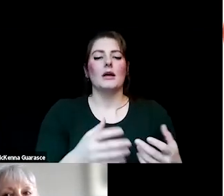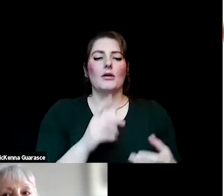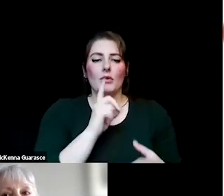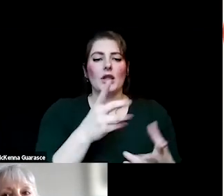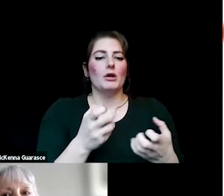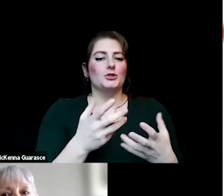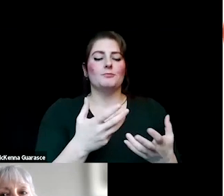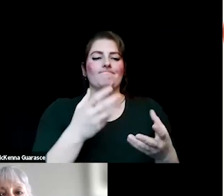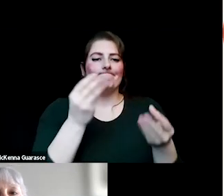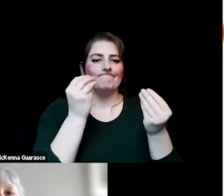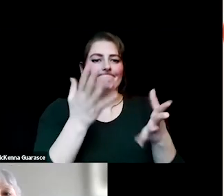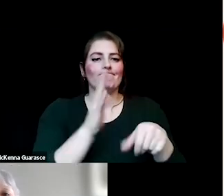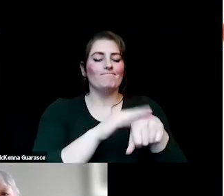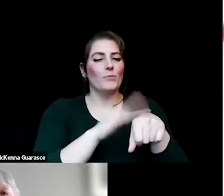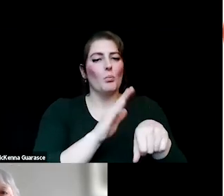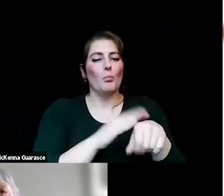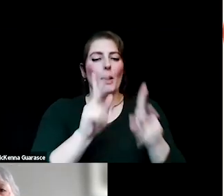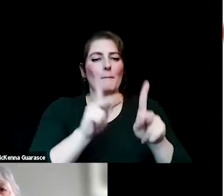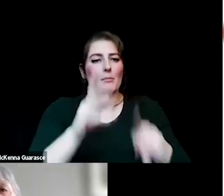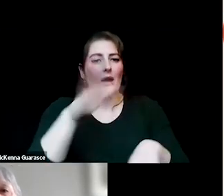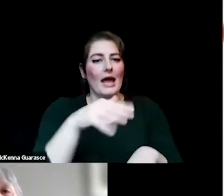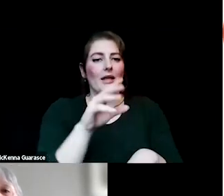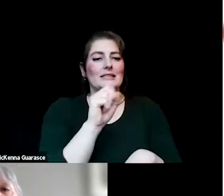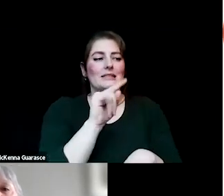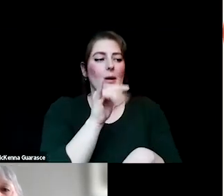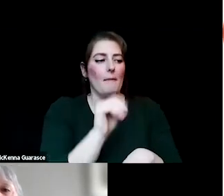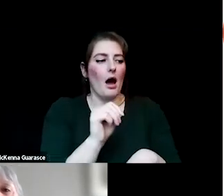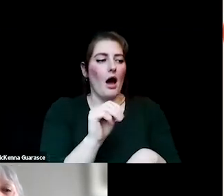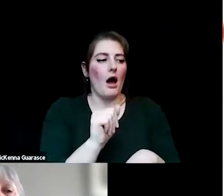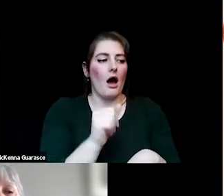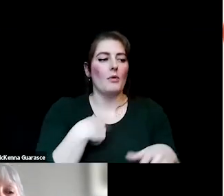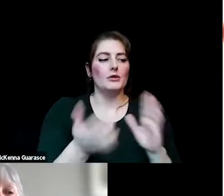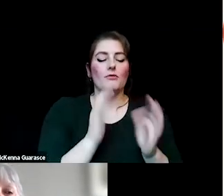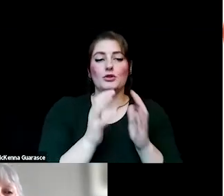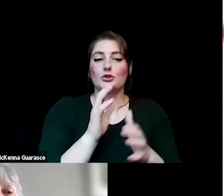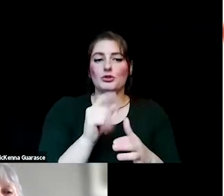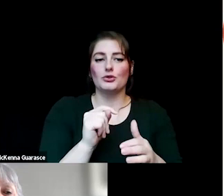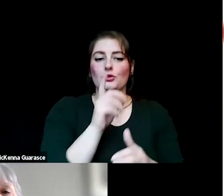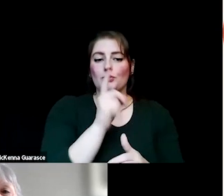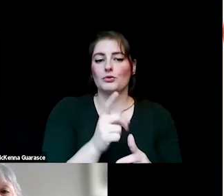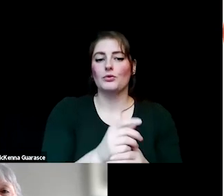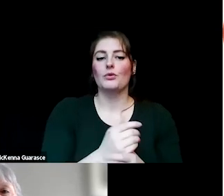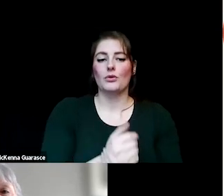y a hacerles saber la verdad versus las cosas que nos estigmatizan y nos impiden ser útiles,